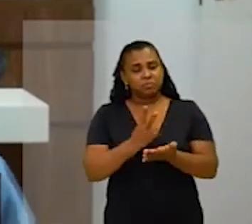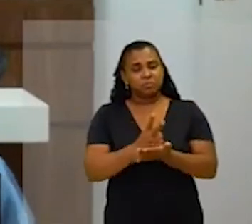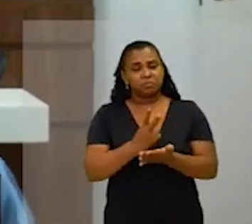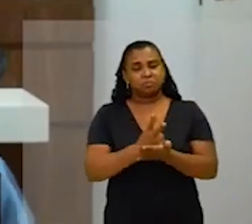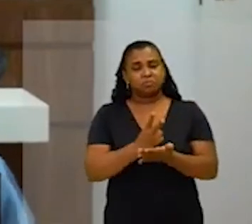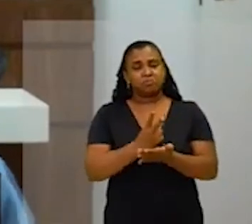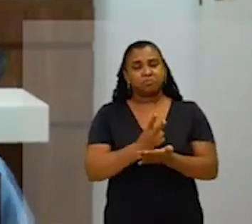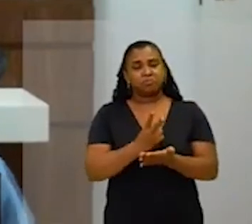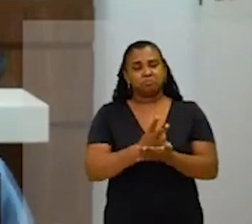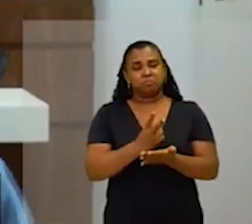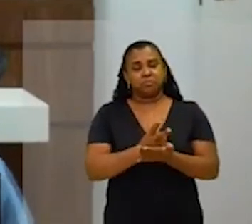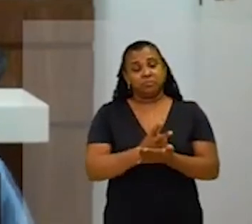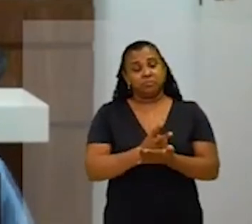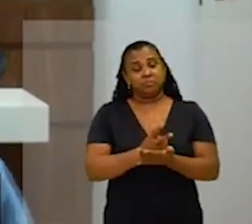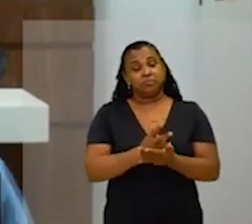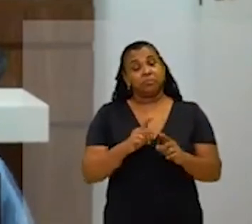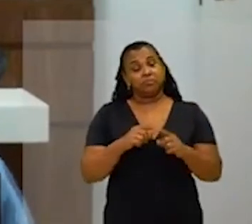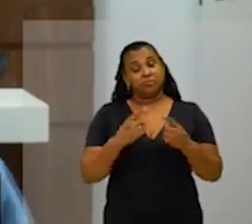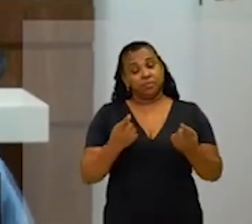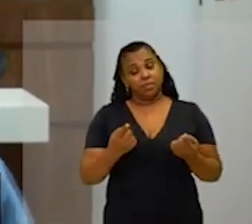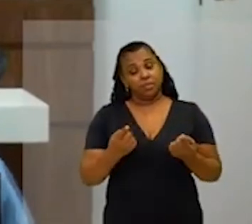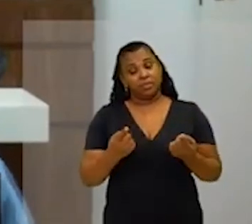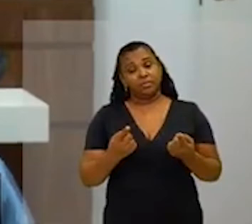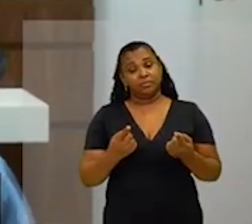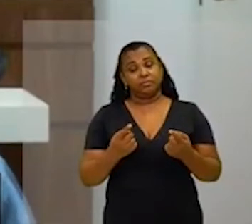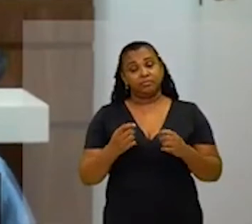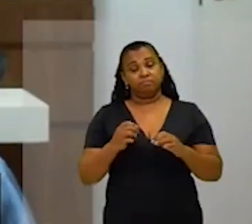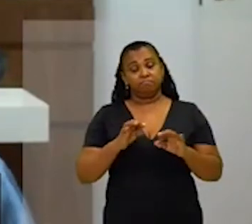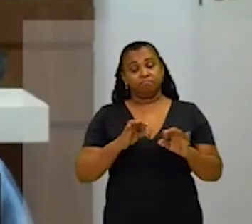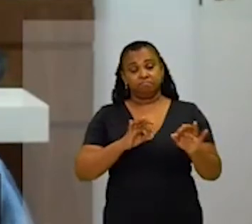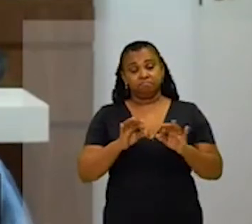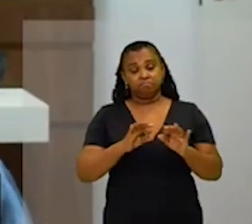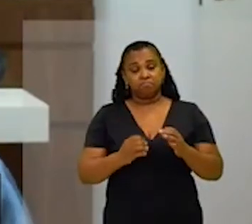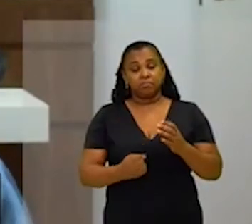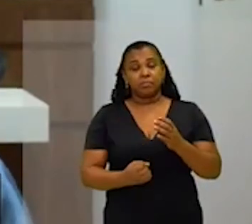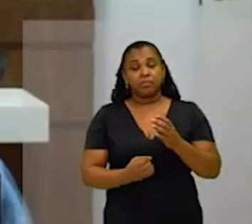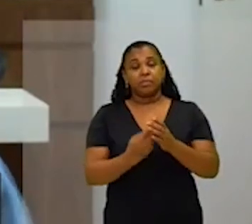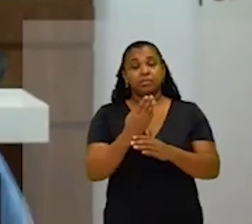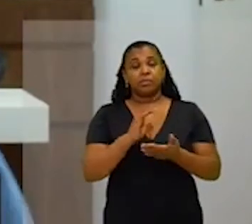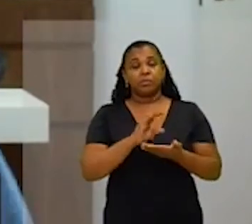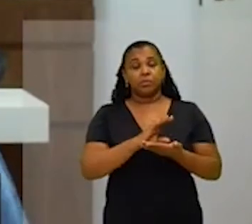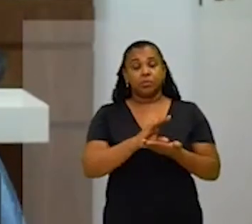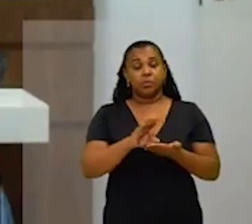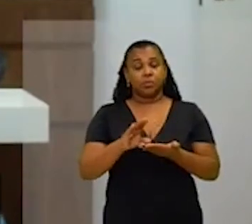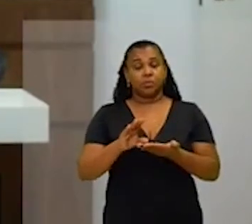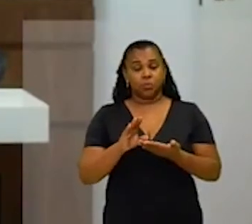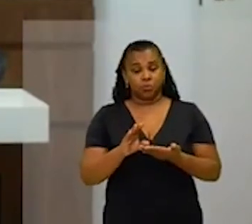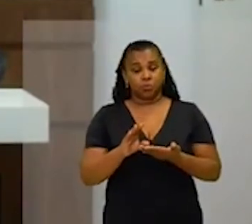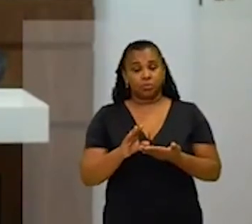queria um repasse de recurso orçamentário que deixa a autoridade recorrida justiça eleitoral